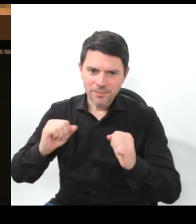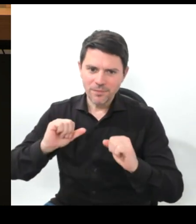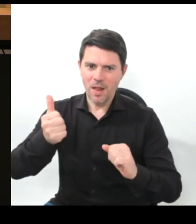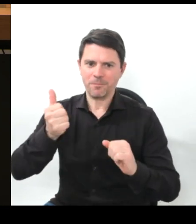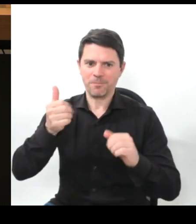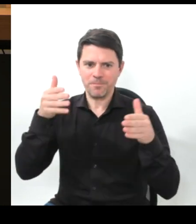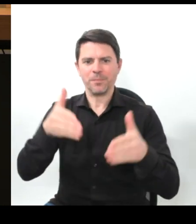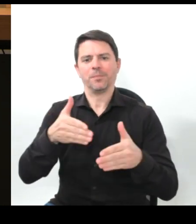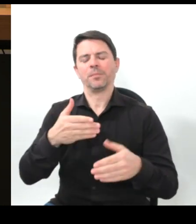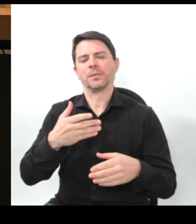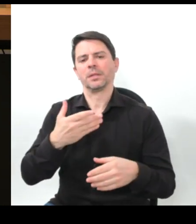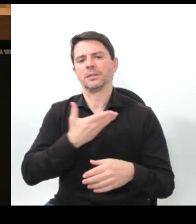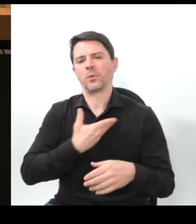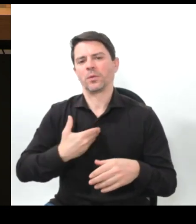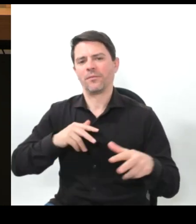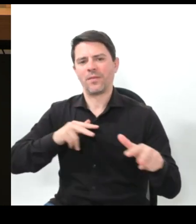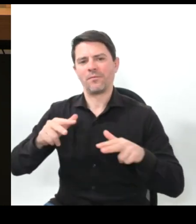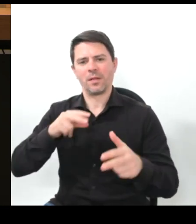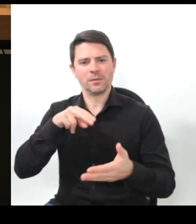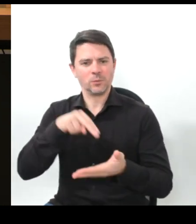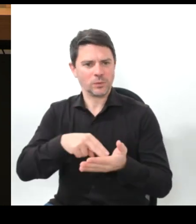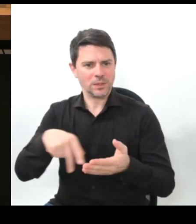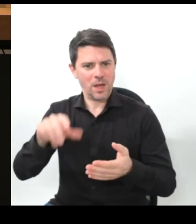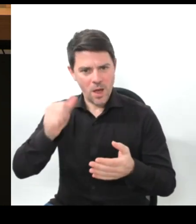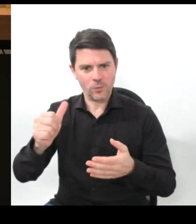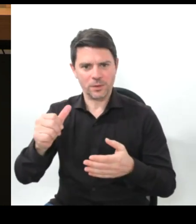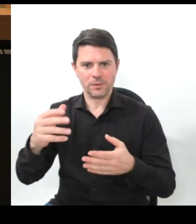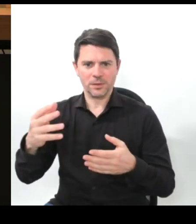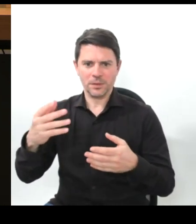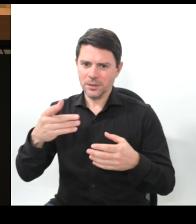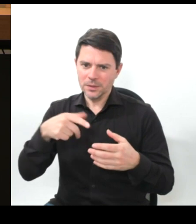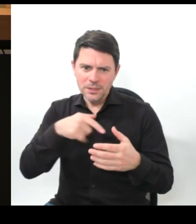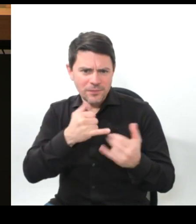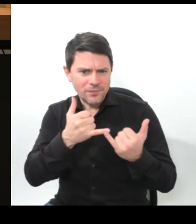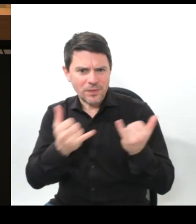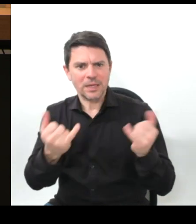der Schulgeldfreiheit. Vielen Dank für Ihre Geduld und Aufmerksamkeit. (Beifall) (Redn)